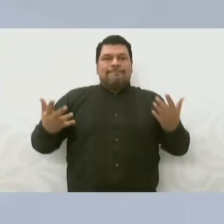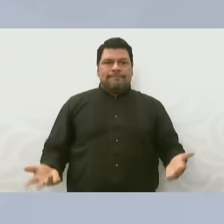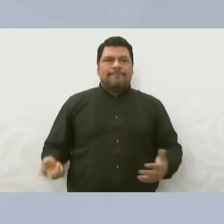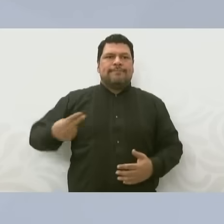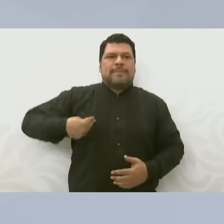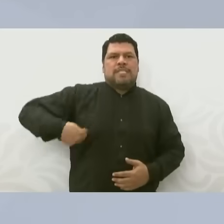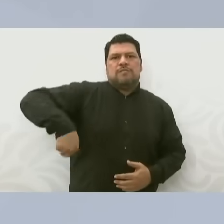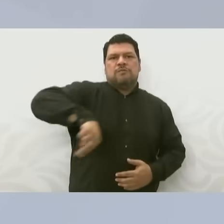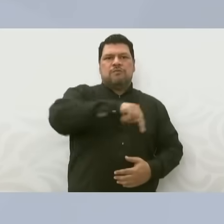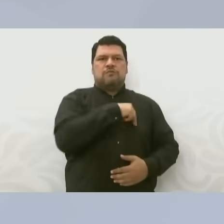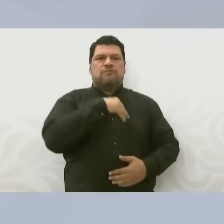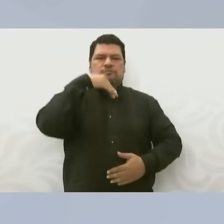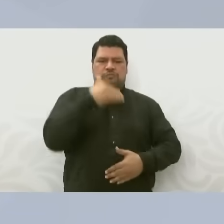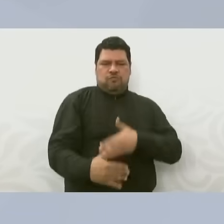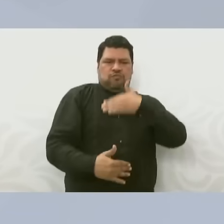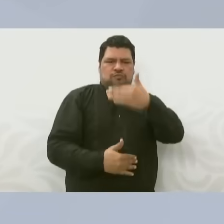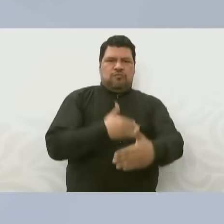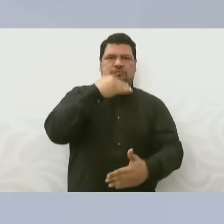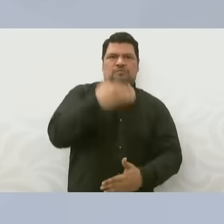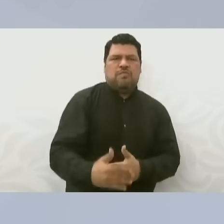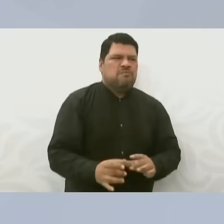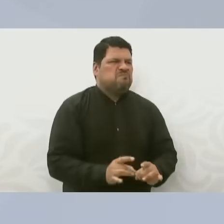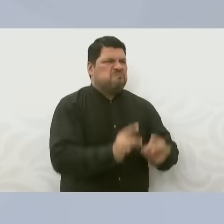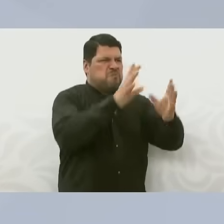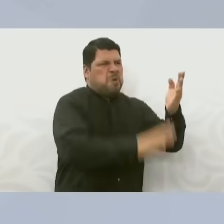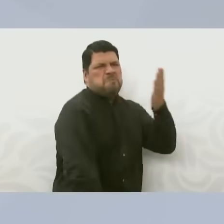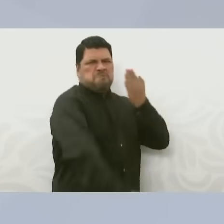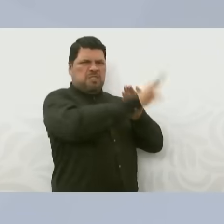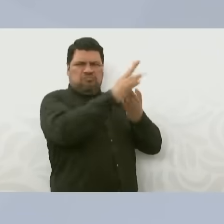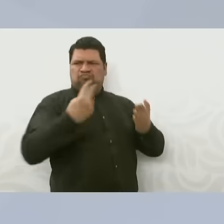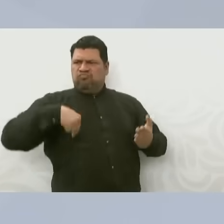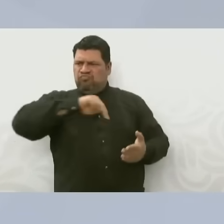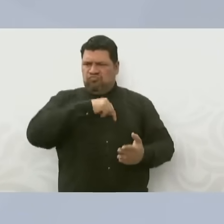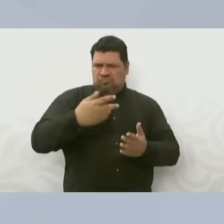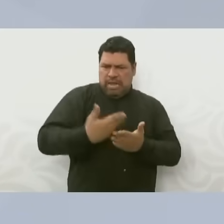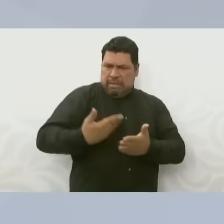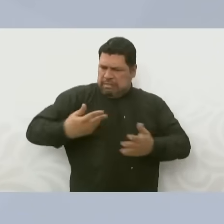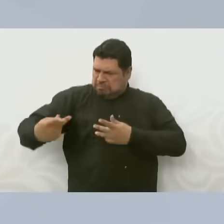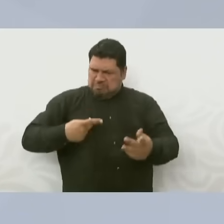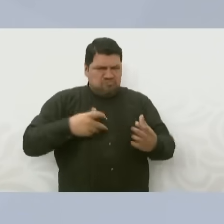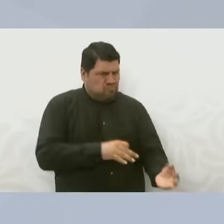siendo una armada preparada para la defensa y el resguardo de nuestra soberanía una armada que